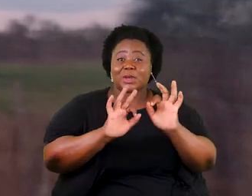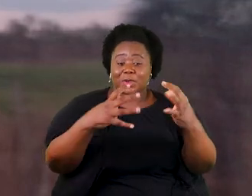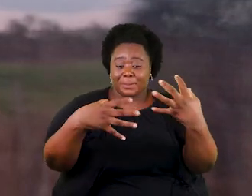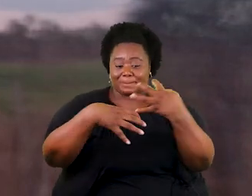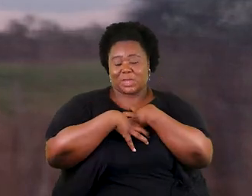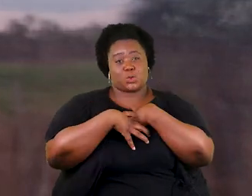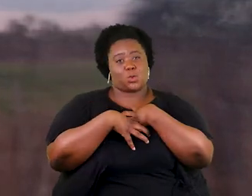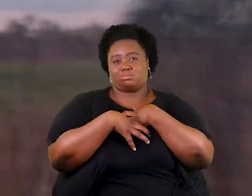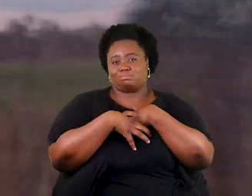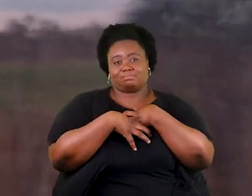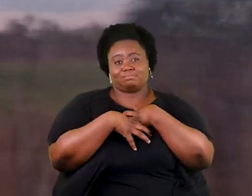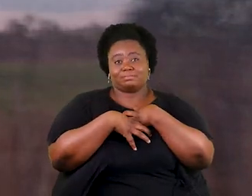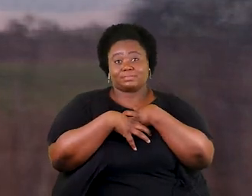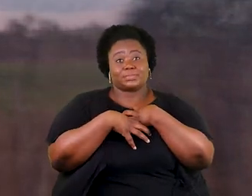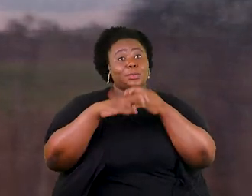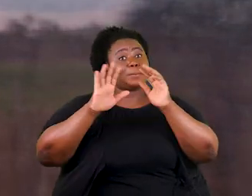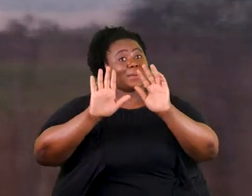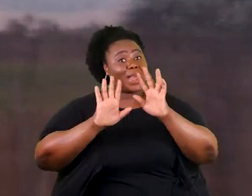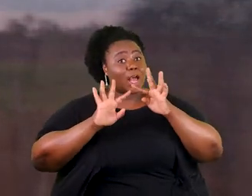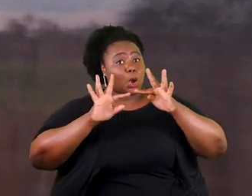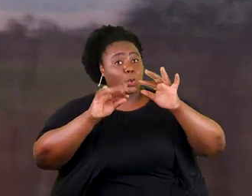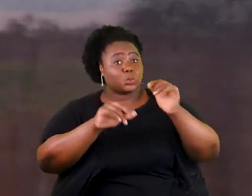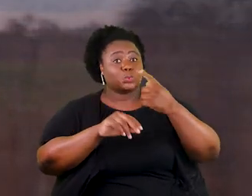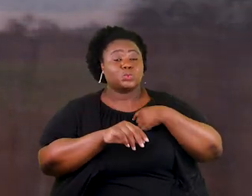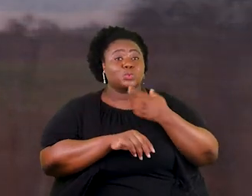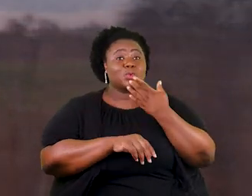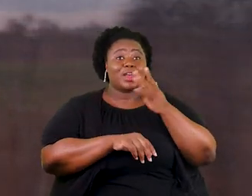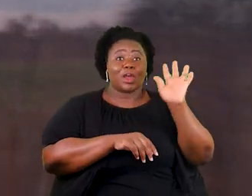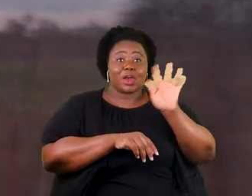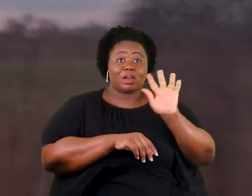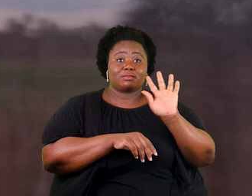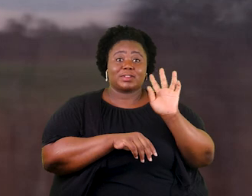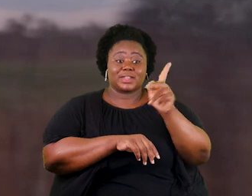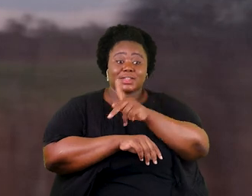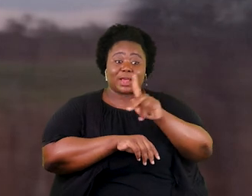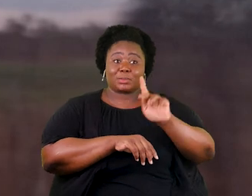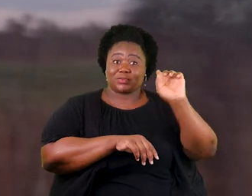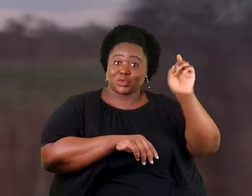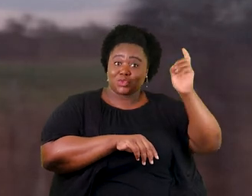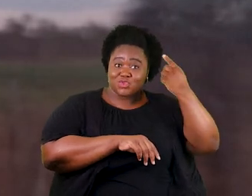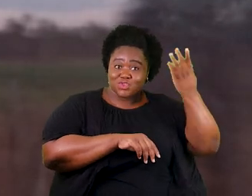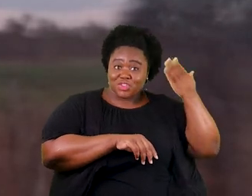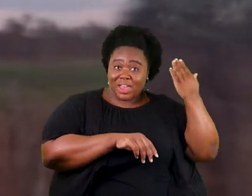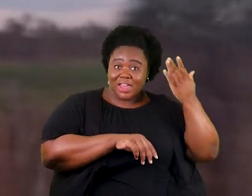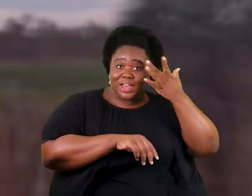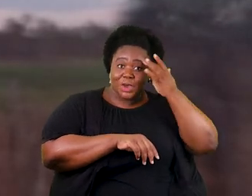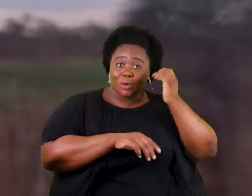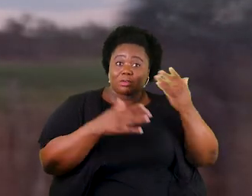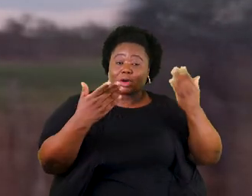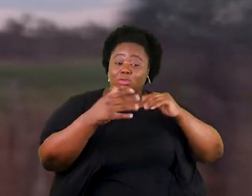Contudo me despedi da professora que fui ontem seguindo práticas